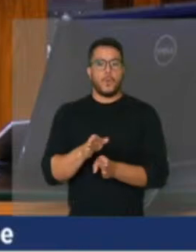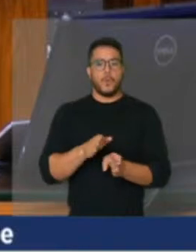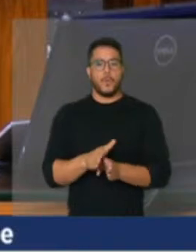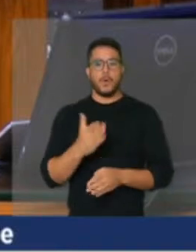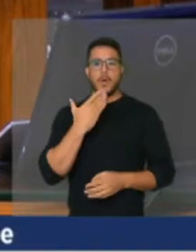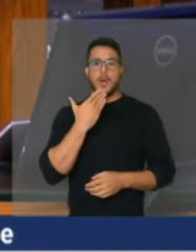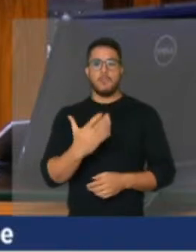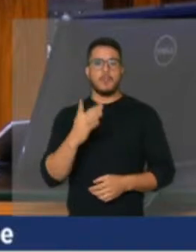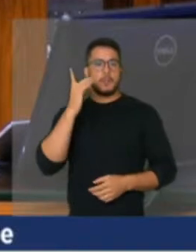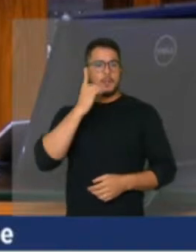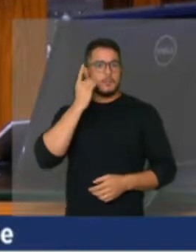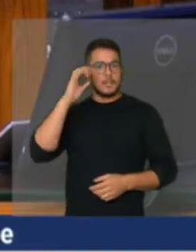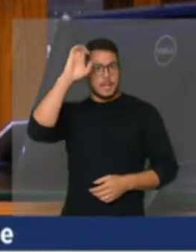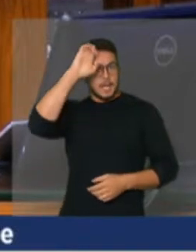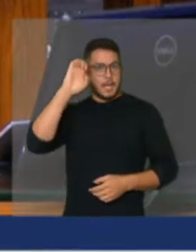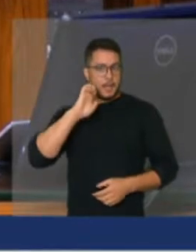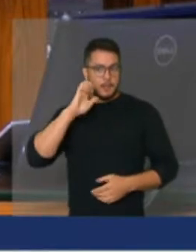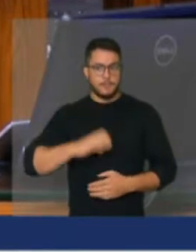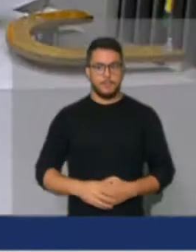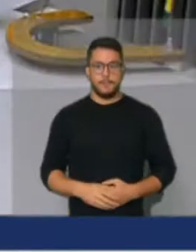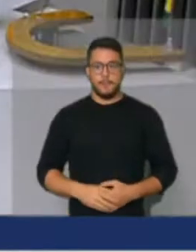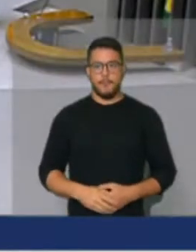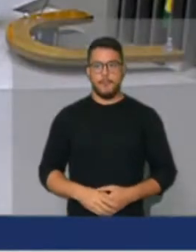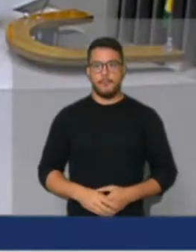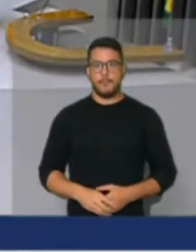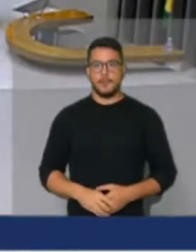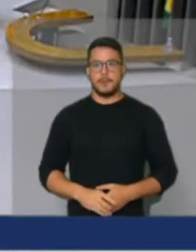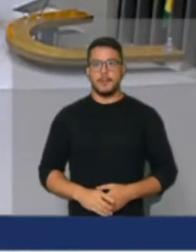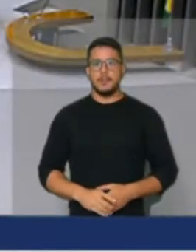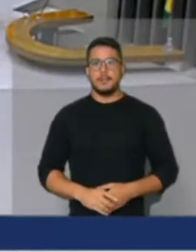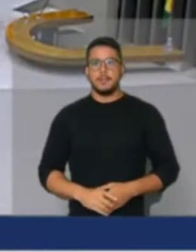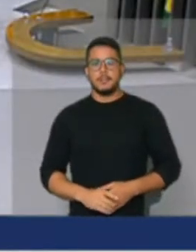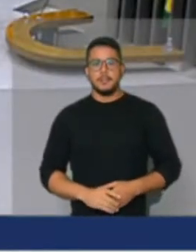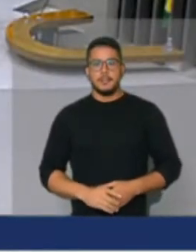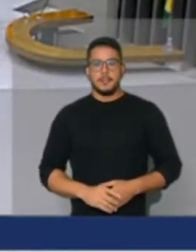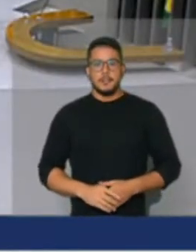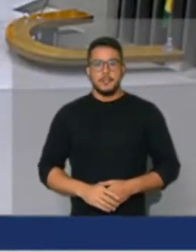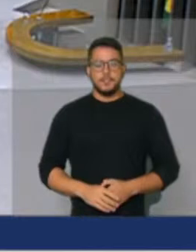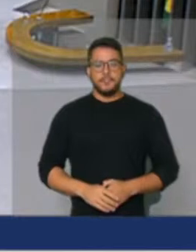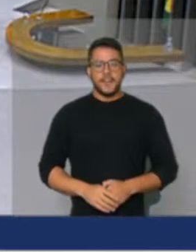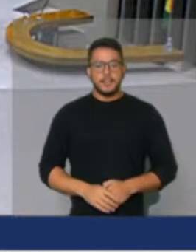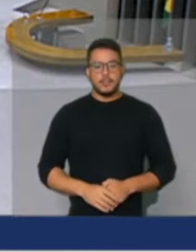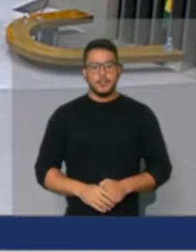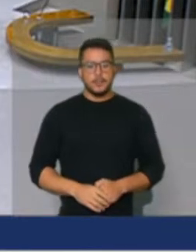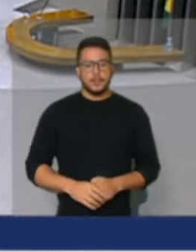FAVOR, DEPUTADA ERIKA KOKAY. -- [MÁRCIO SALEMA]: EM PAUTA AGORA O PROJETO DE LEI 2058 QUE TRATA DAS ATIVIDADES DE TELETRABALHO, TRABALHO REMOTO OU OUTRA FORMA DE